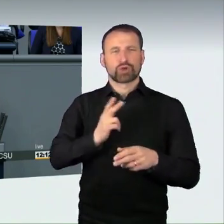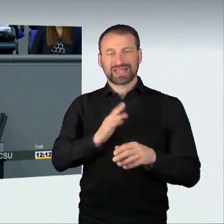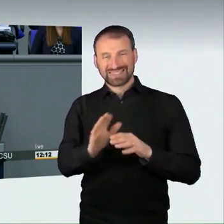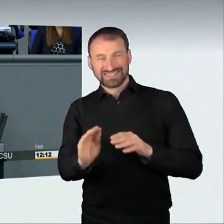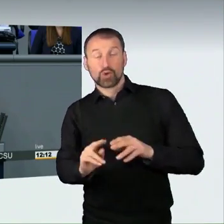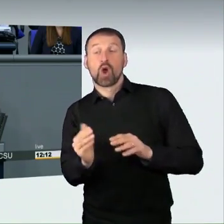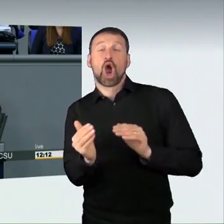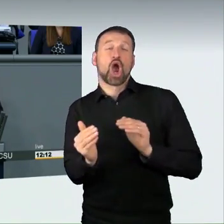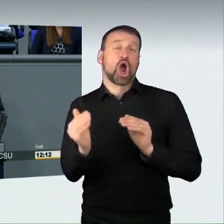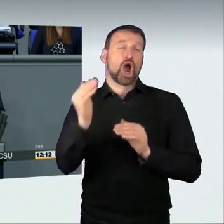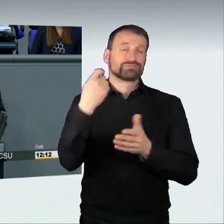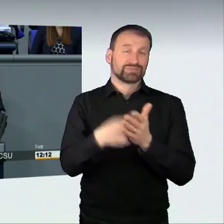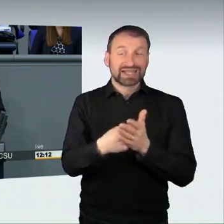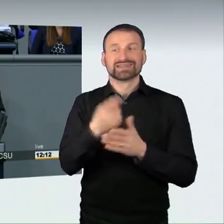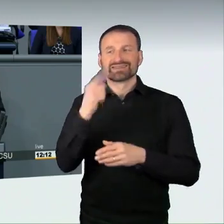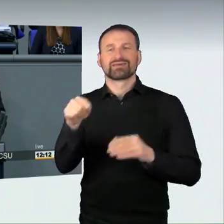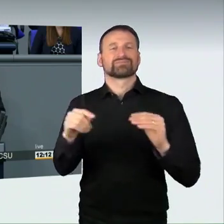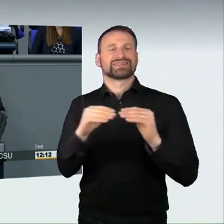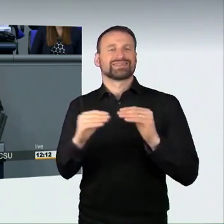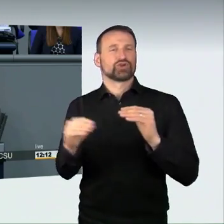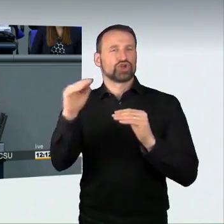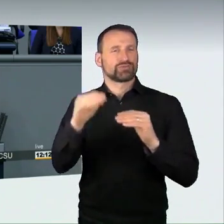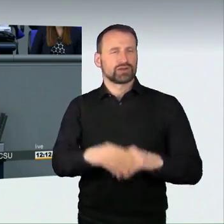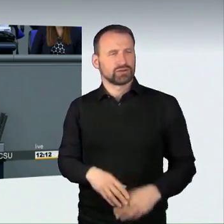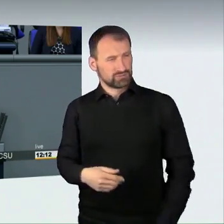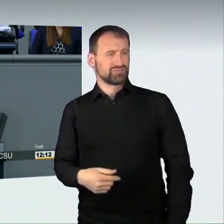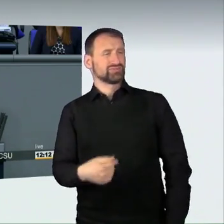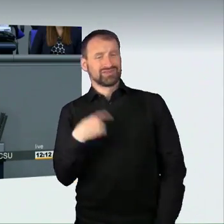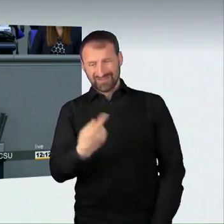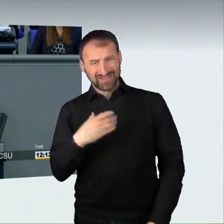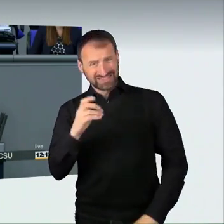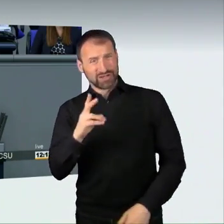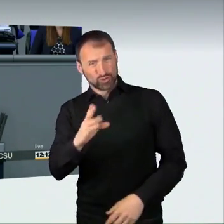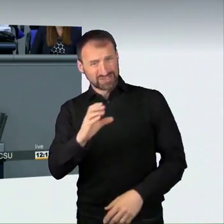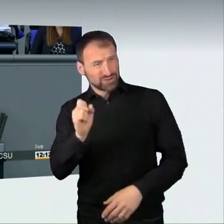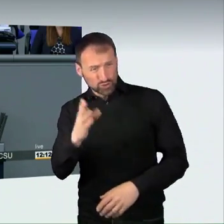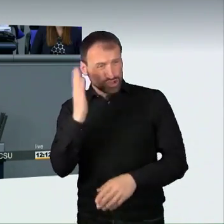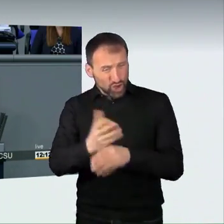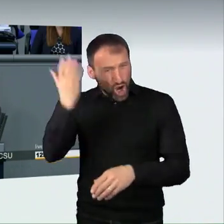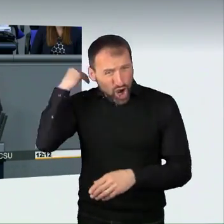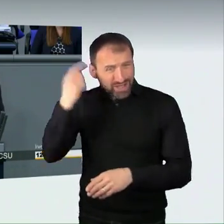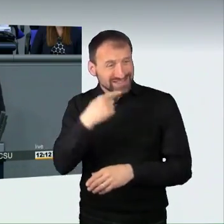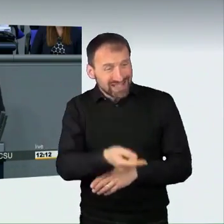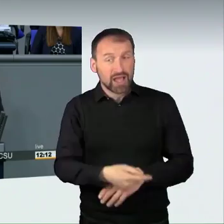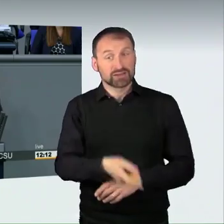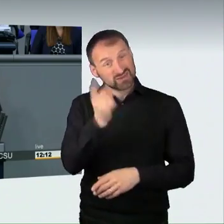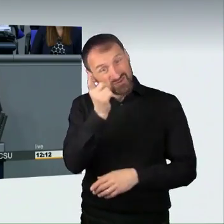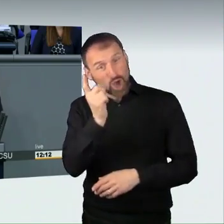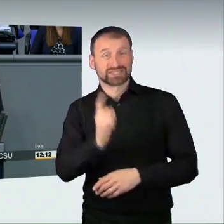modernisierten, um unter diese Ausnahmeregelung zu fallen. Dazu kann ich nur sagen: Wir als Union haben darauf hingewiesen, dass dieser Effekt eintreten kann. Weil wir genau dieses Problem